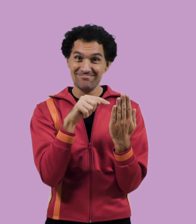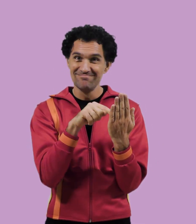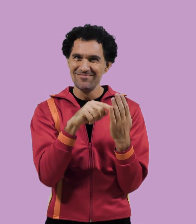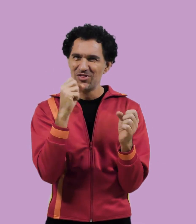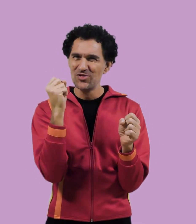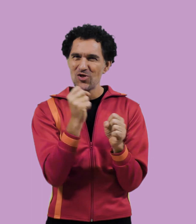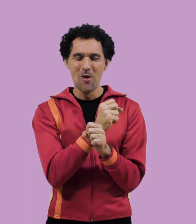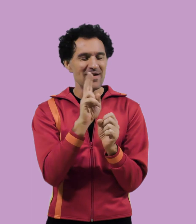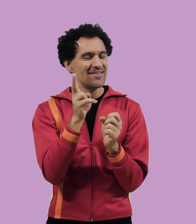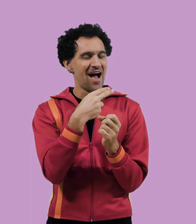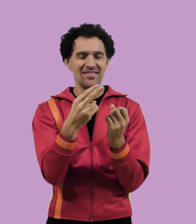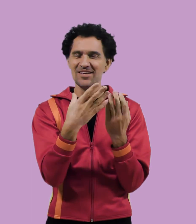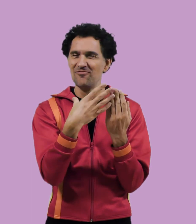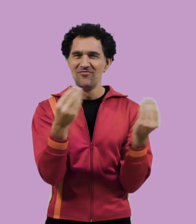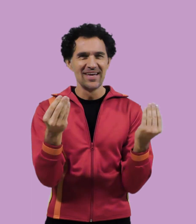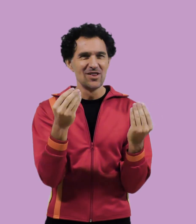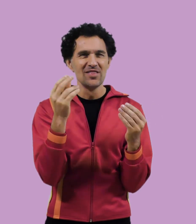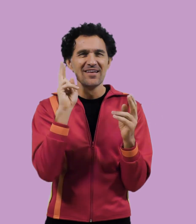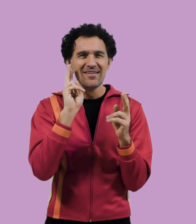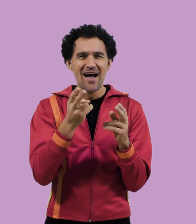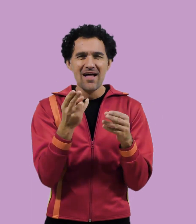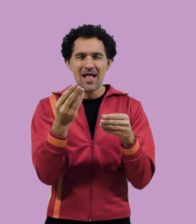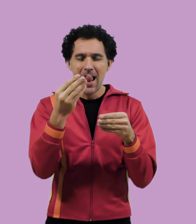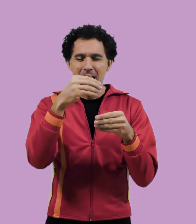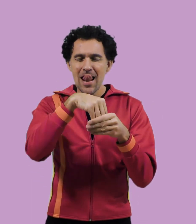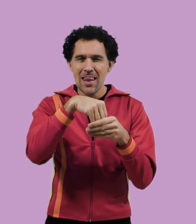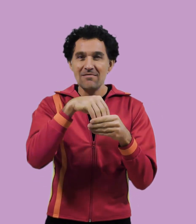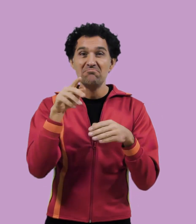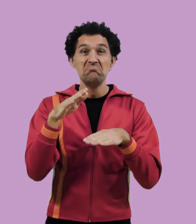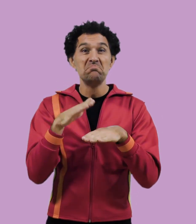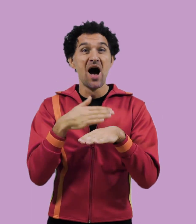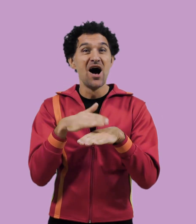Aber trotzdem verschwinden diese Fotos nicht einfach und sie können von Empfänger_innen gespeichert werden.